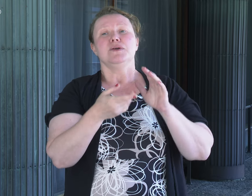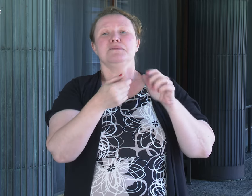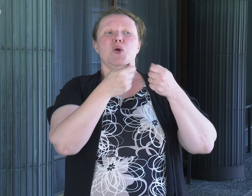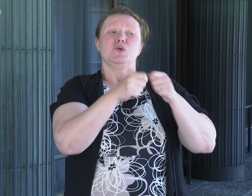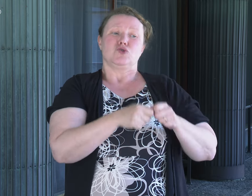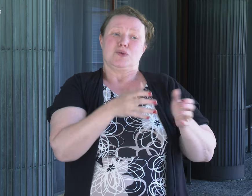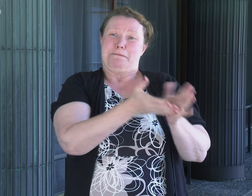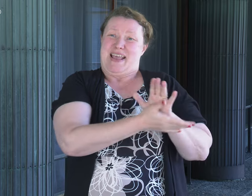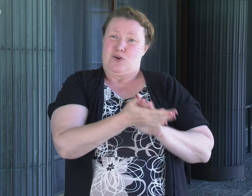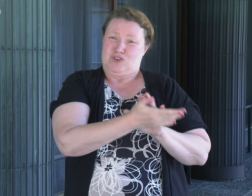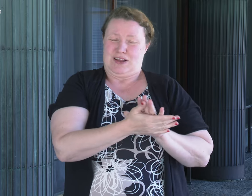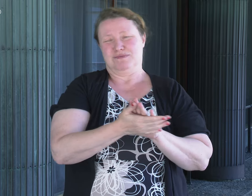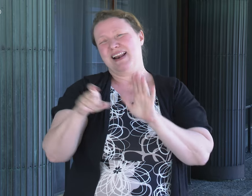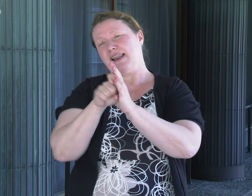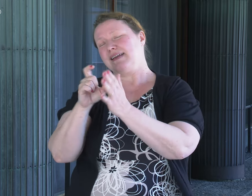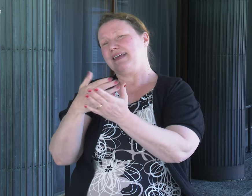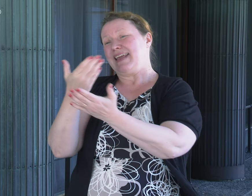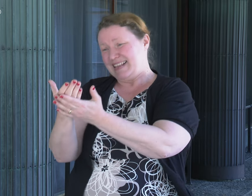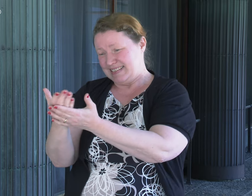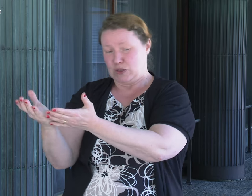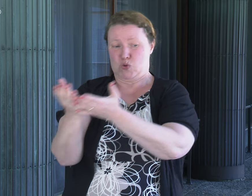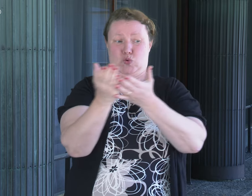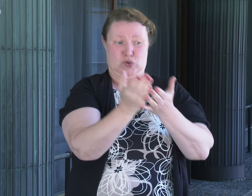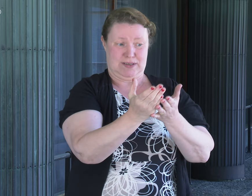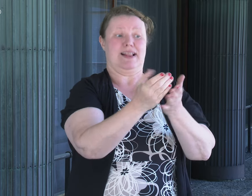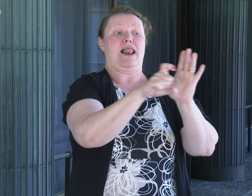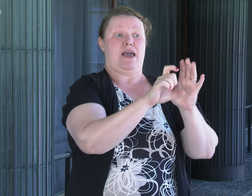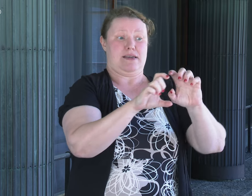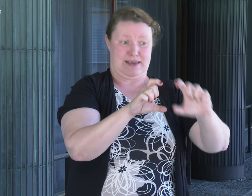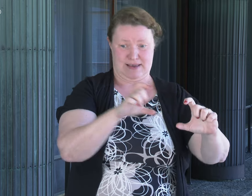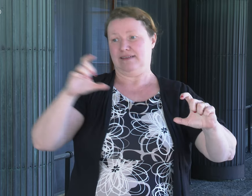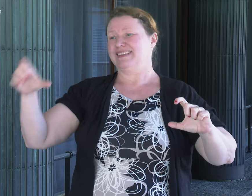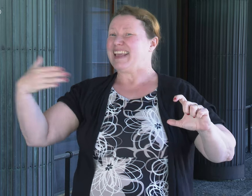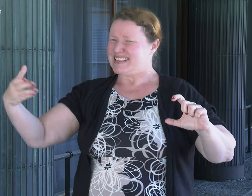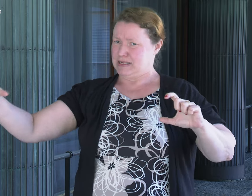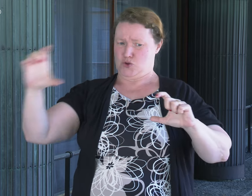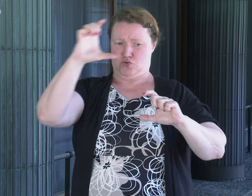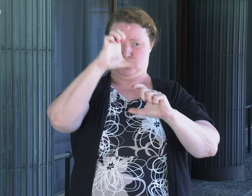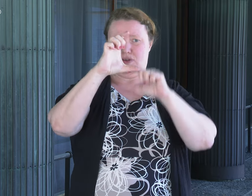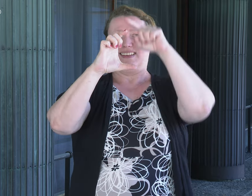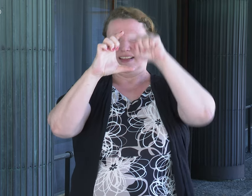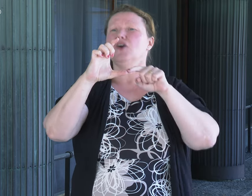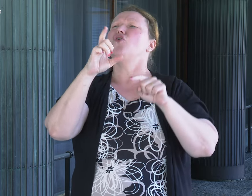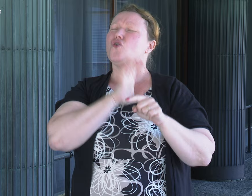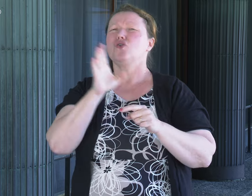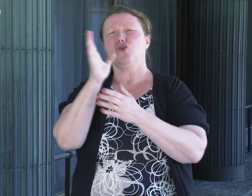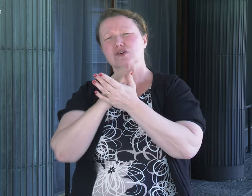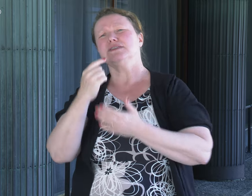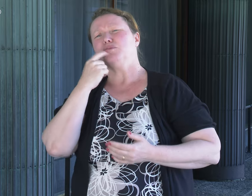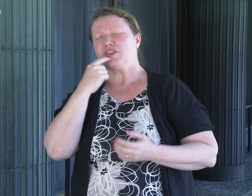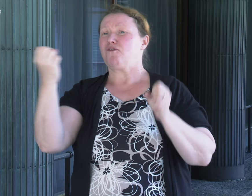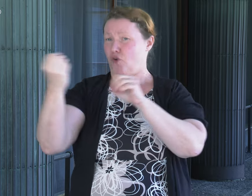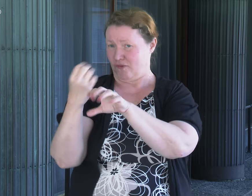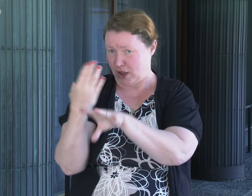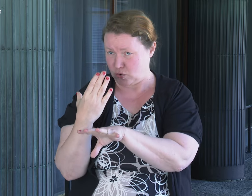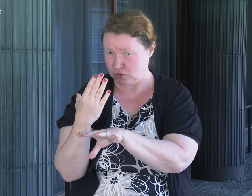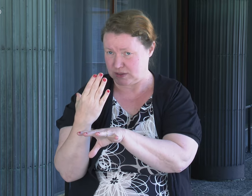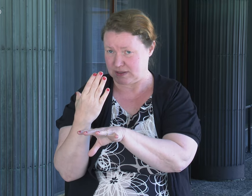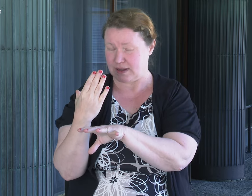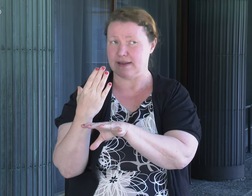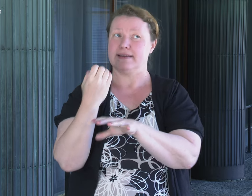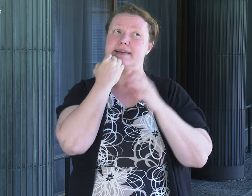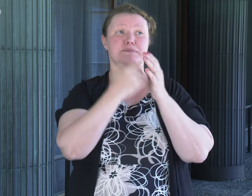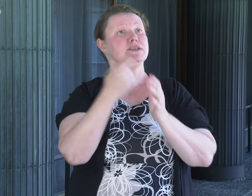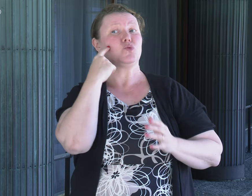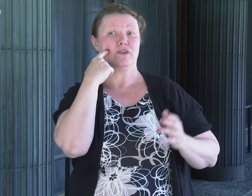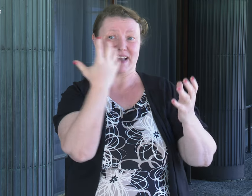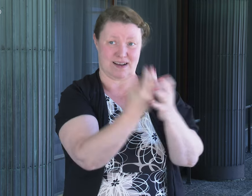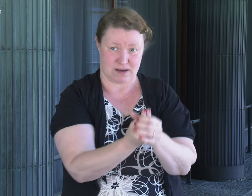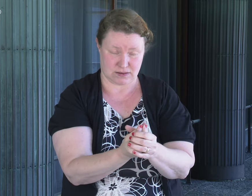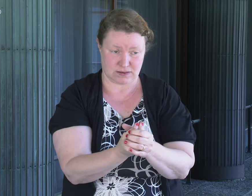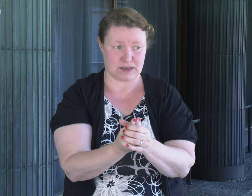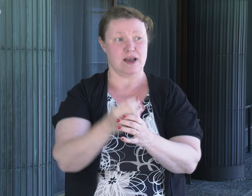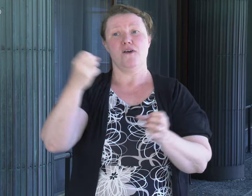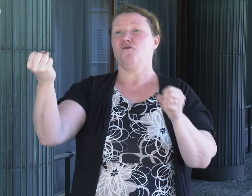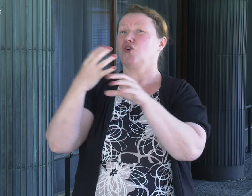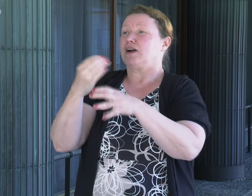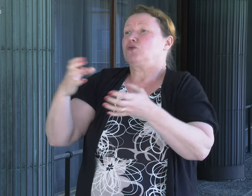Lain ohessa olevassa esittelytekstissä puhutaan vuorovaikutuksesta esimerkiksi kuulevien kanssa ja -